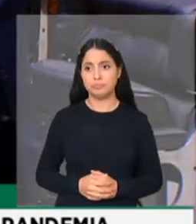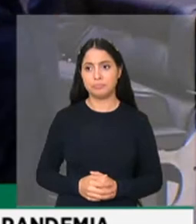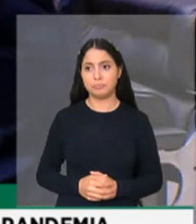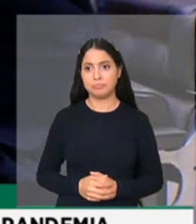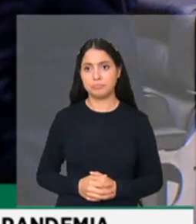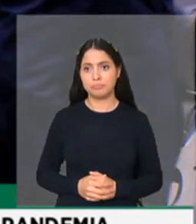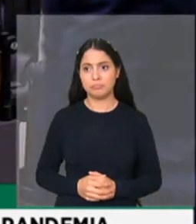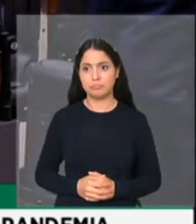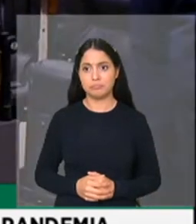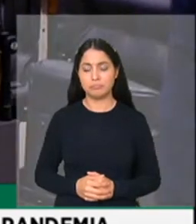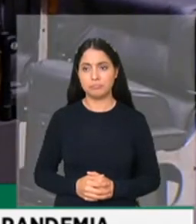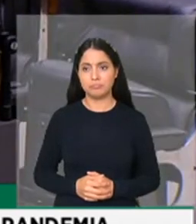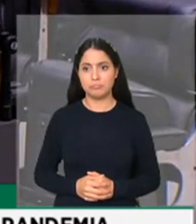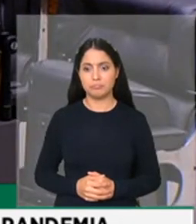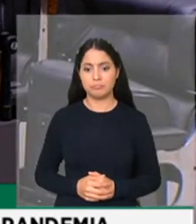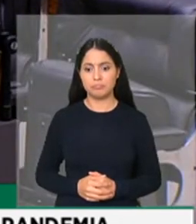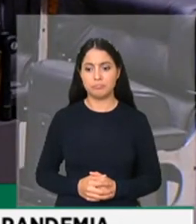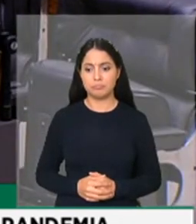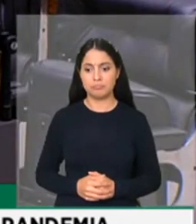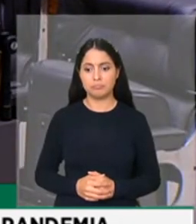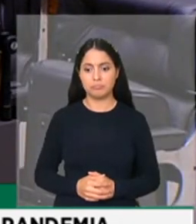ABERTOS A ISSO, PRESIDENTE. -- [DEPUTADO]: PRESIDENTE UM MINUTINHO, POR